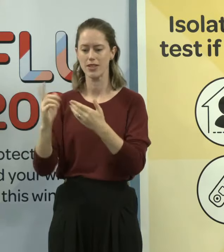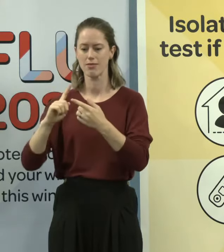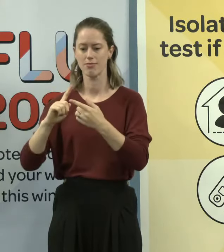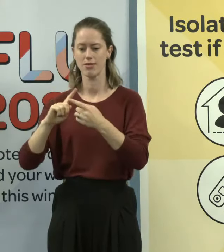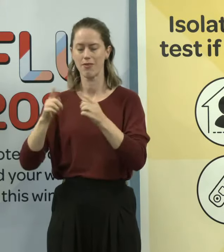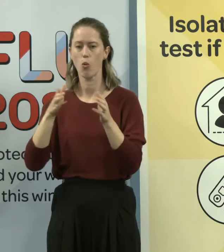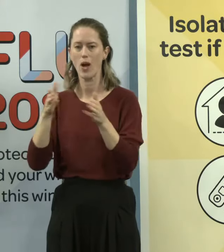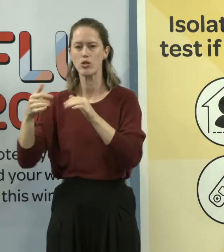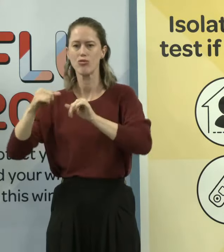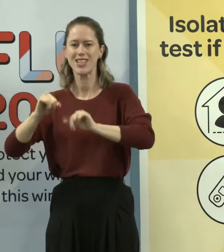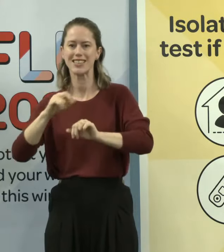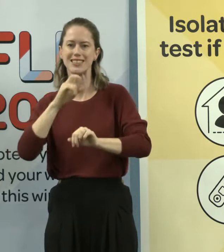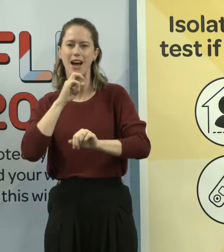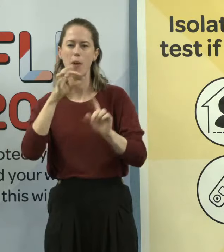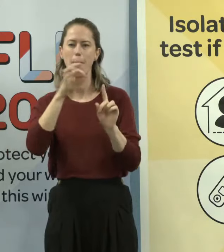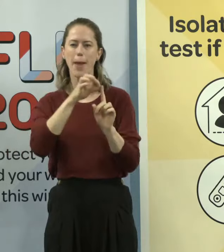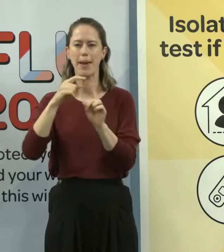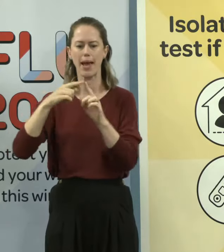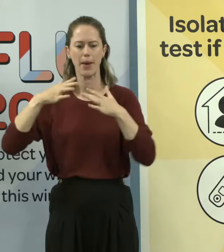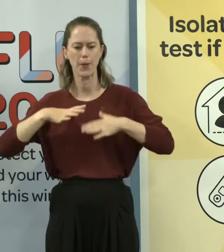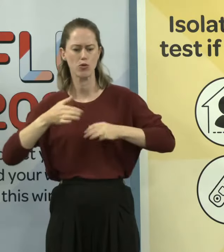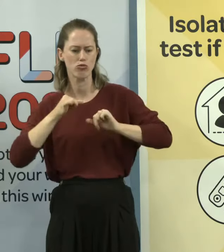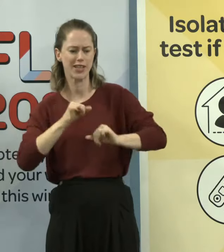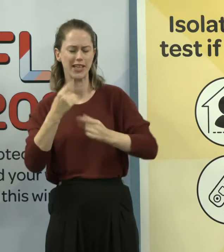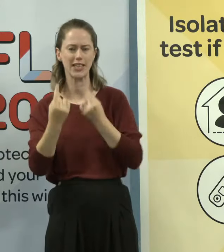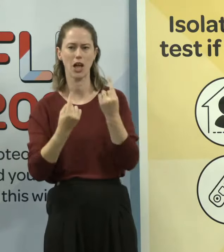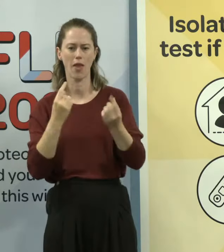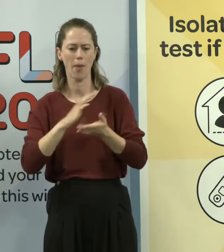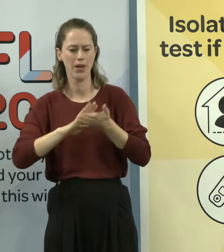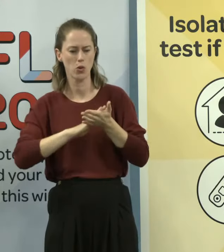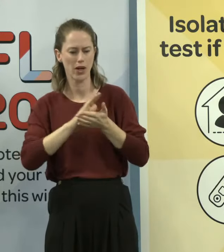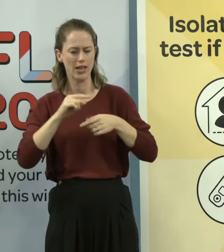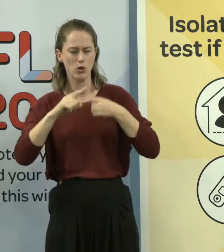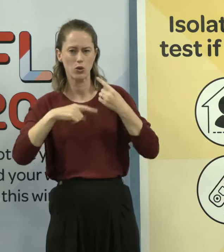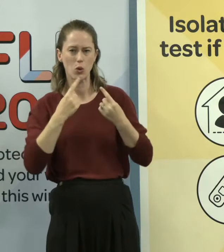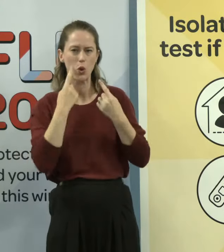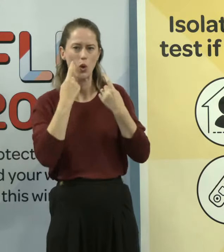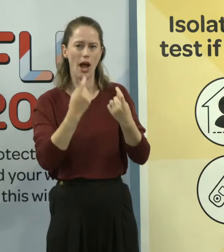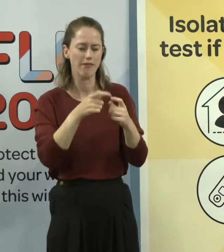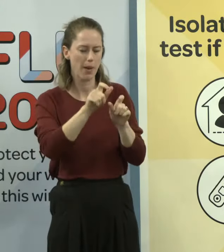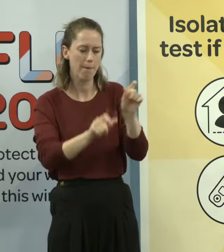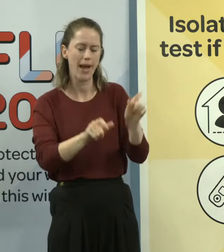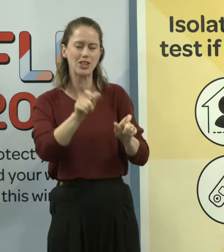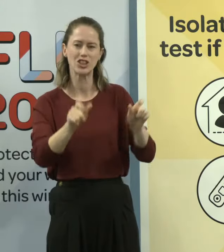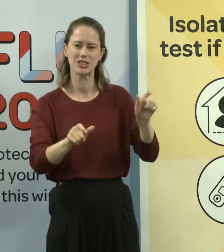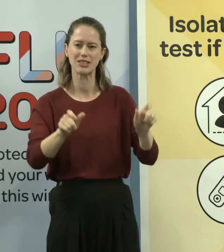te werohanga. He maha nga momo